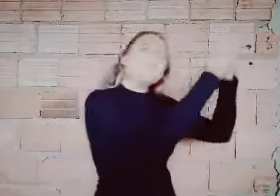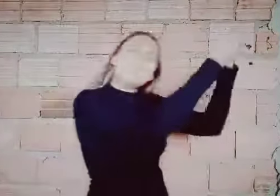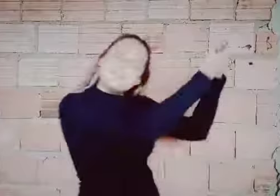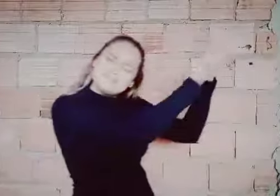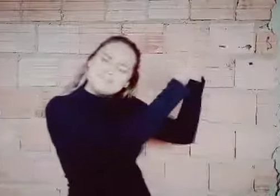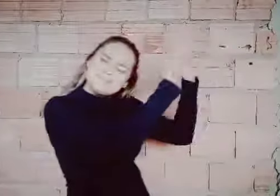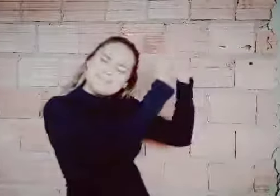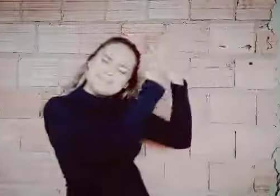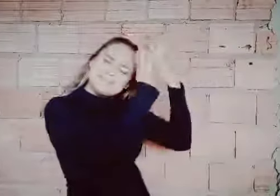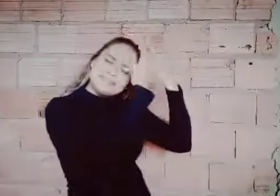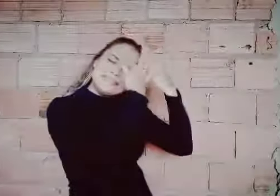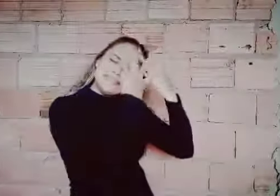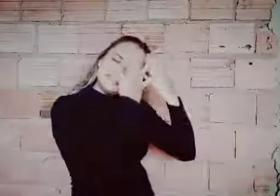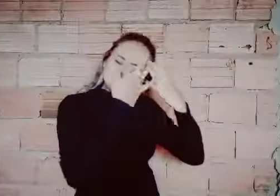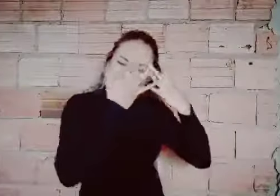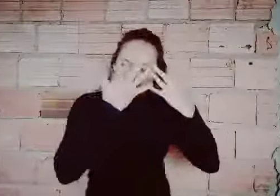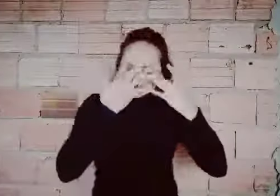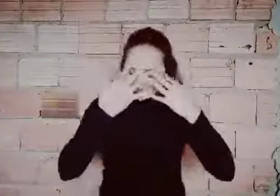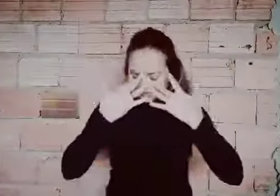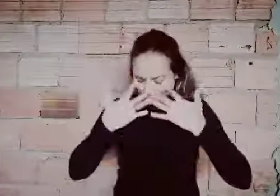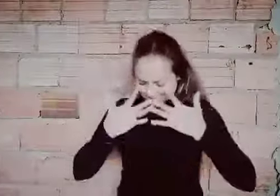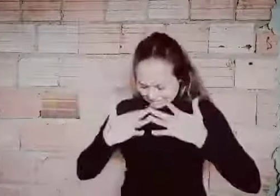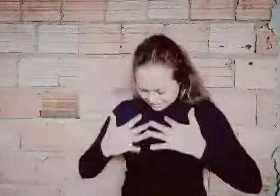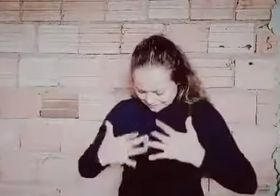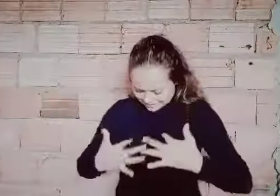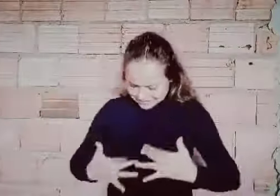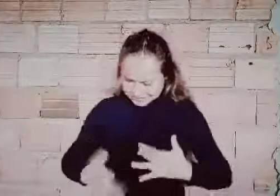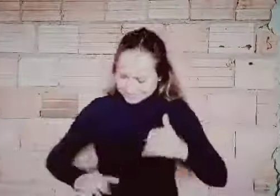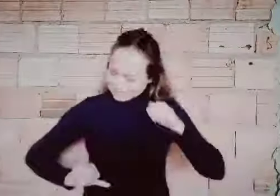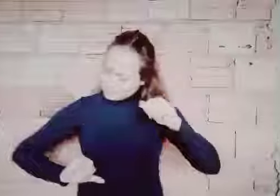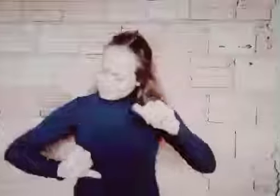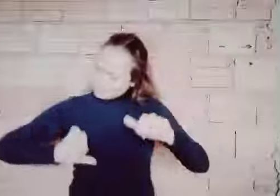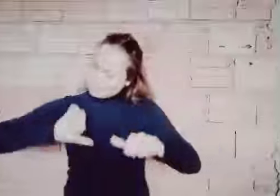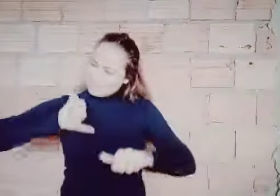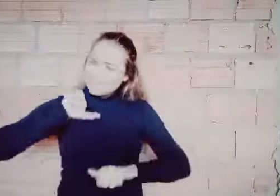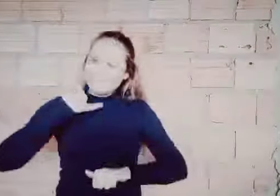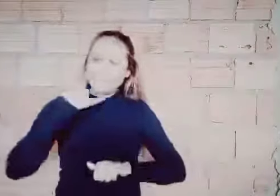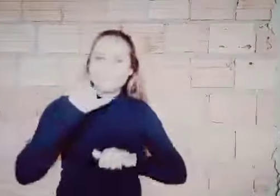Vem me transformar